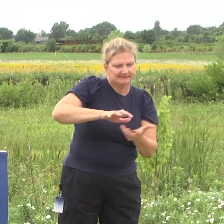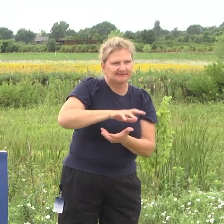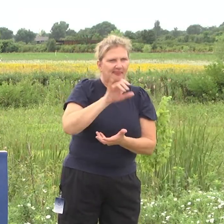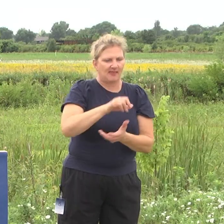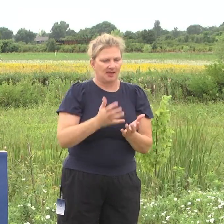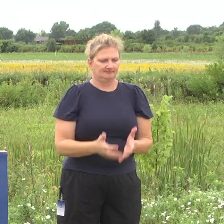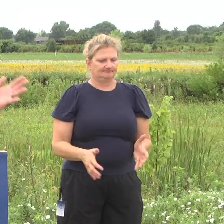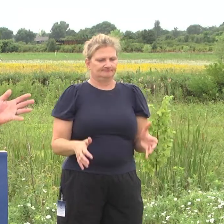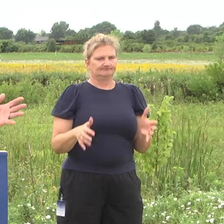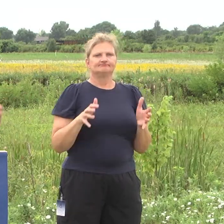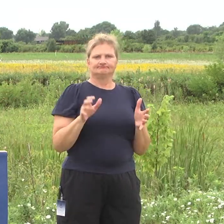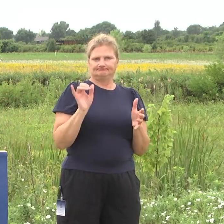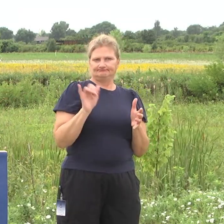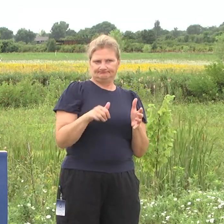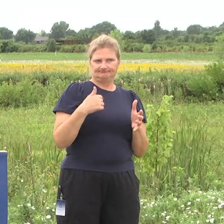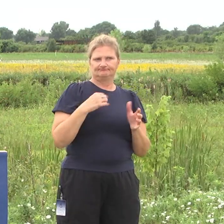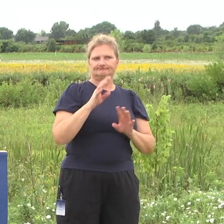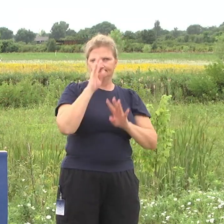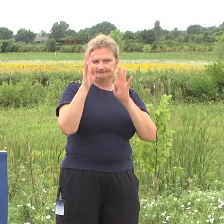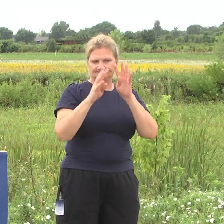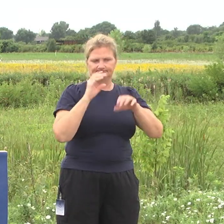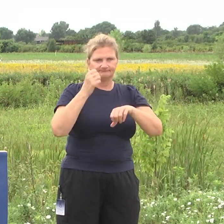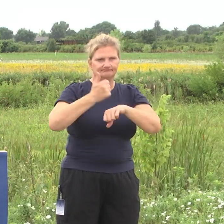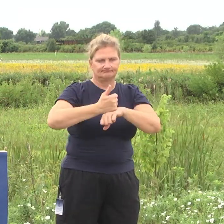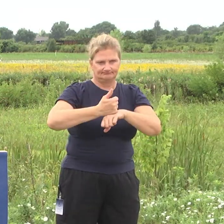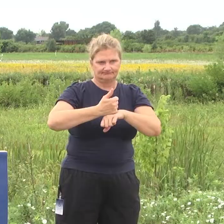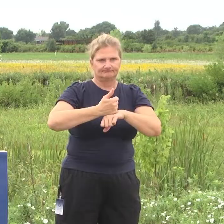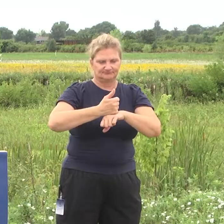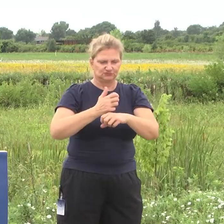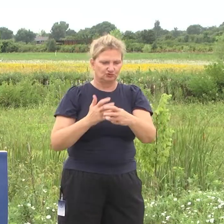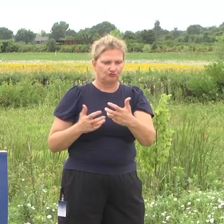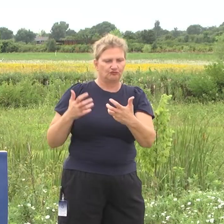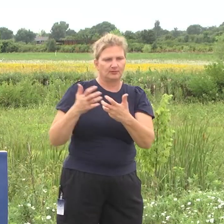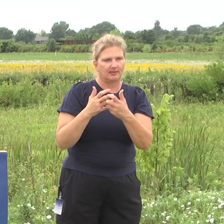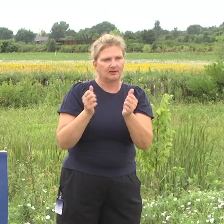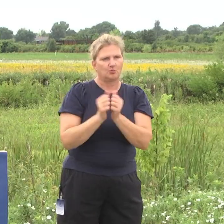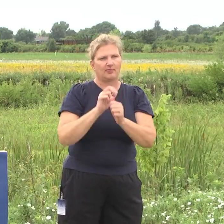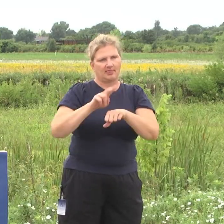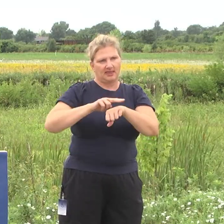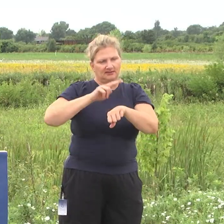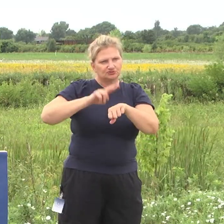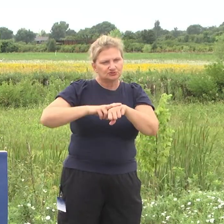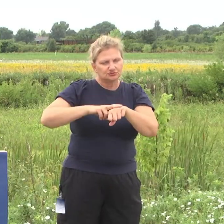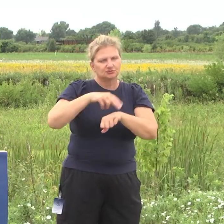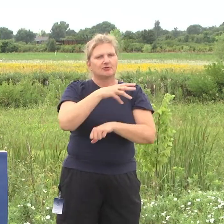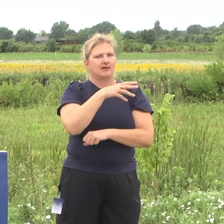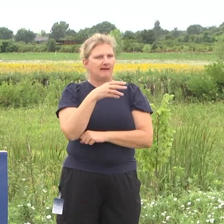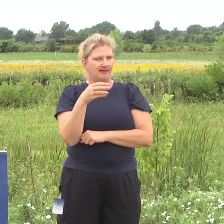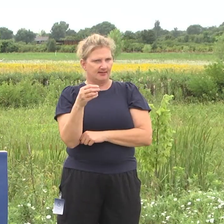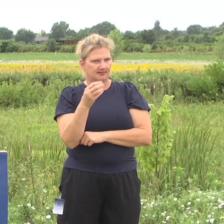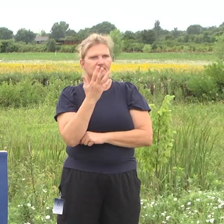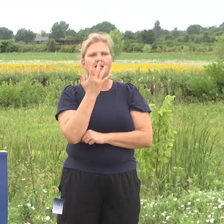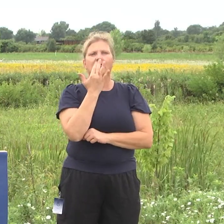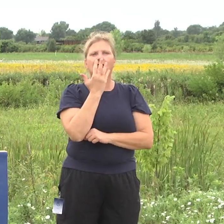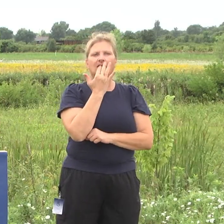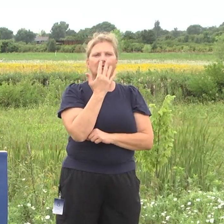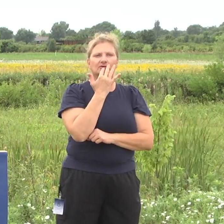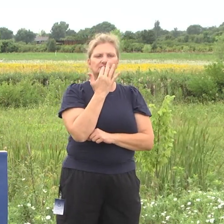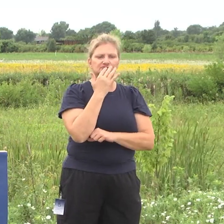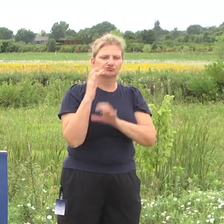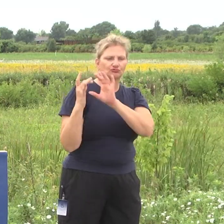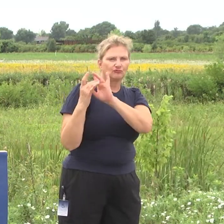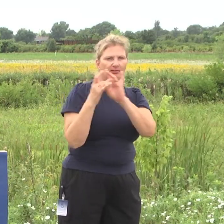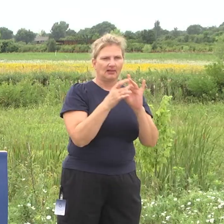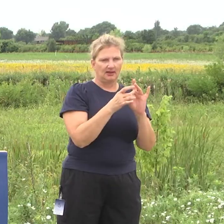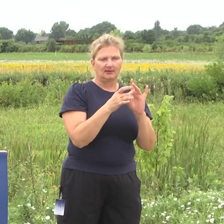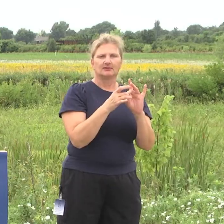con la naturaleza en todas estas piezas. Y también con el acero C10 del